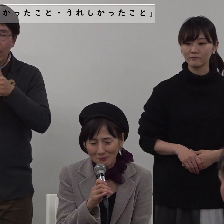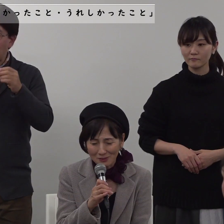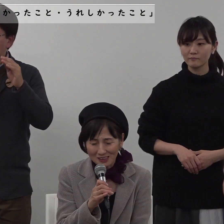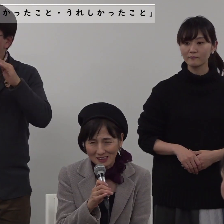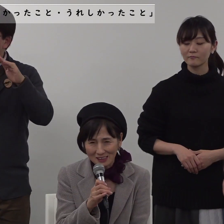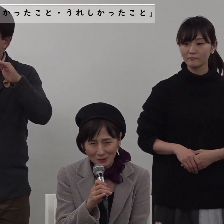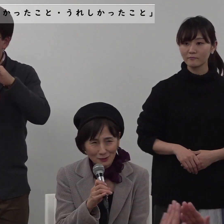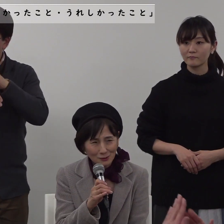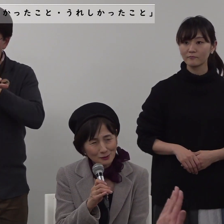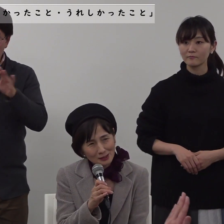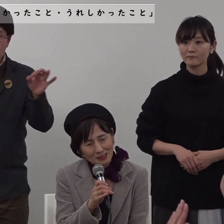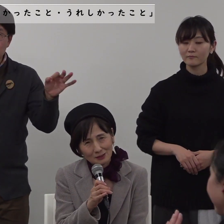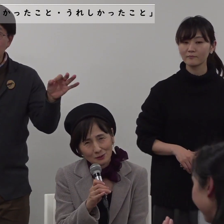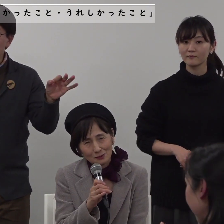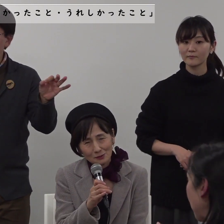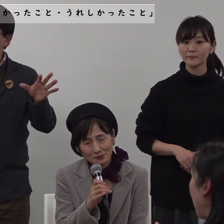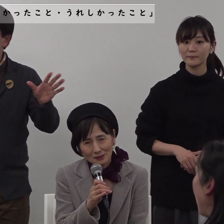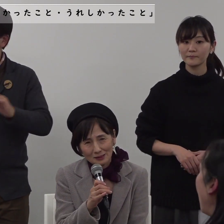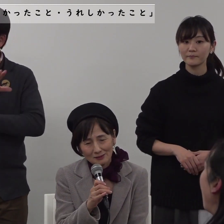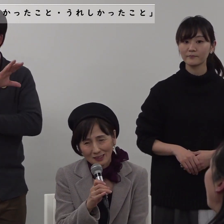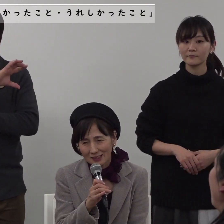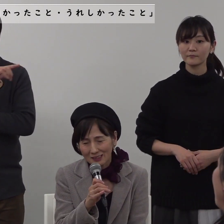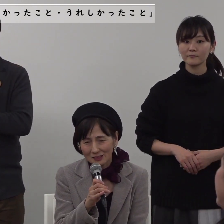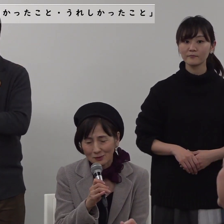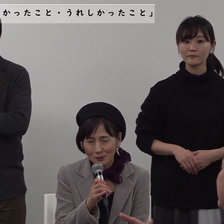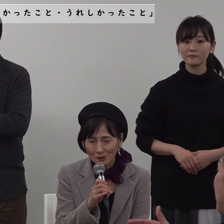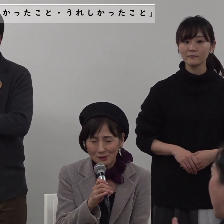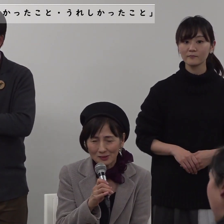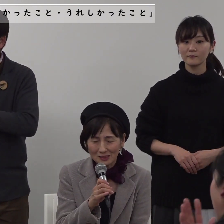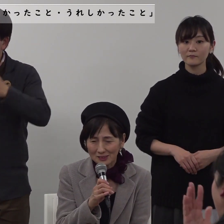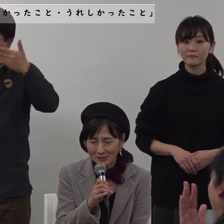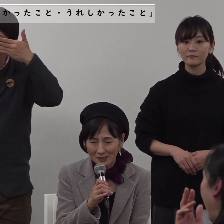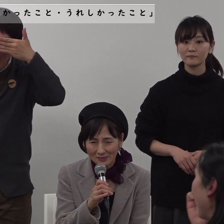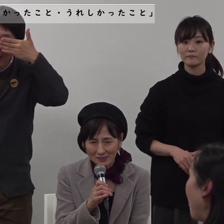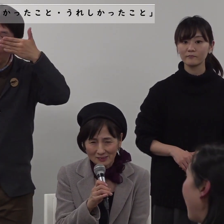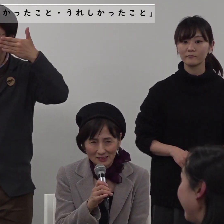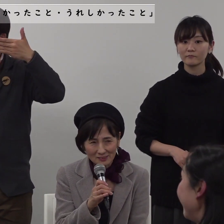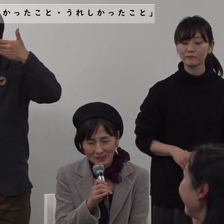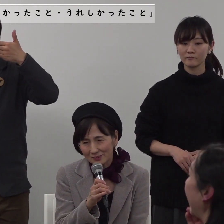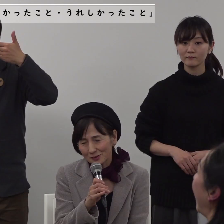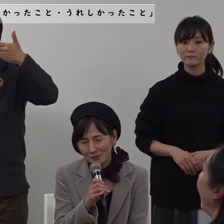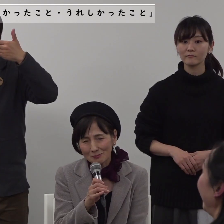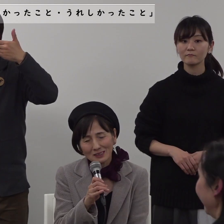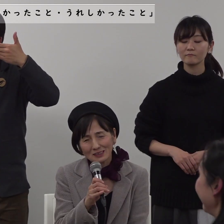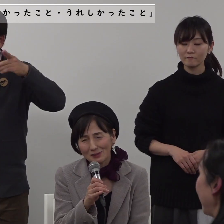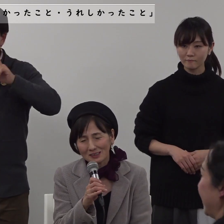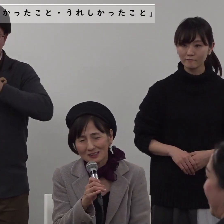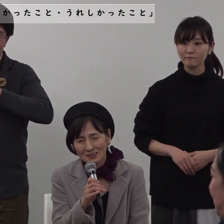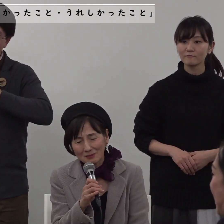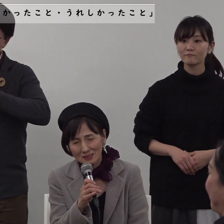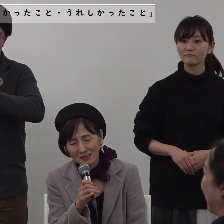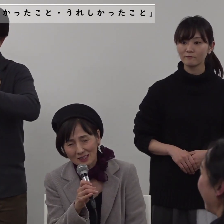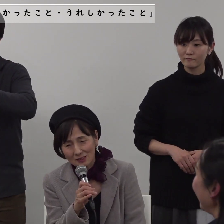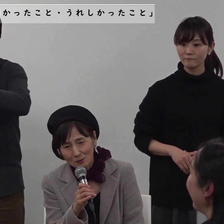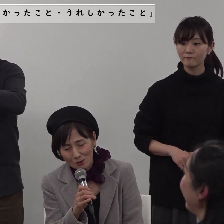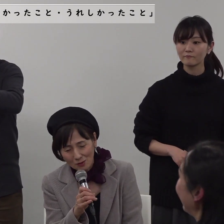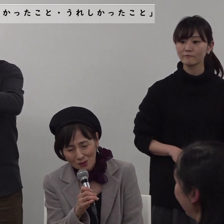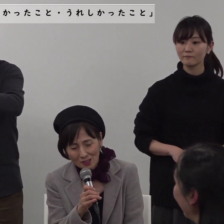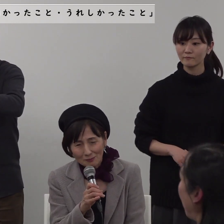やっぱりいろいろわからないところを一緒に歩いてくれるっていうことは一番助かりますけれども